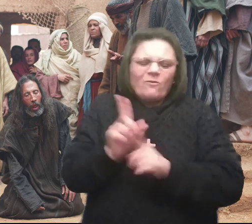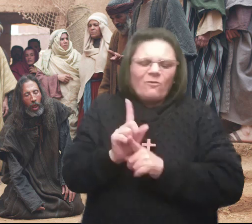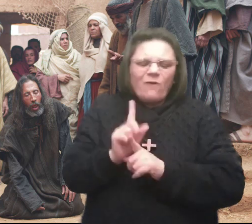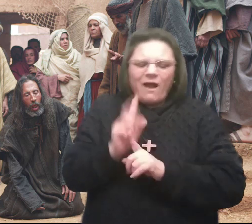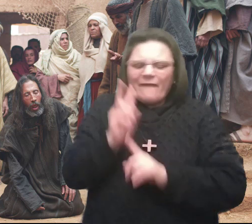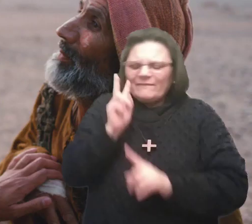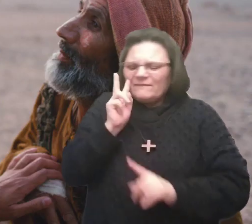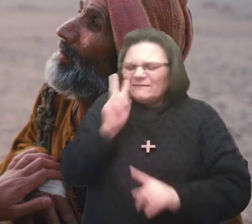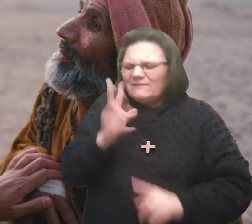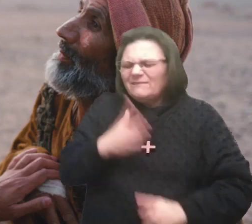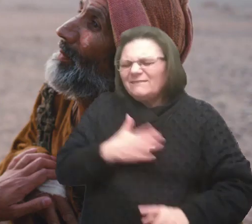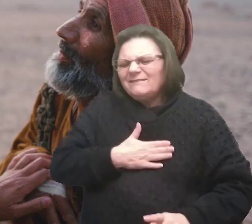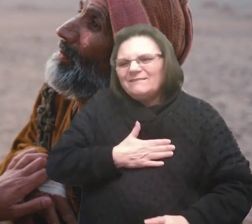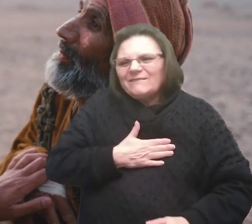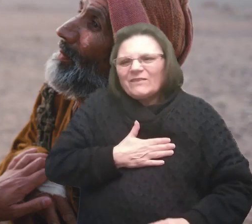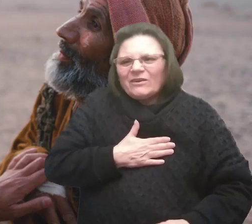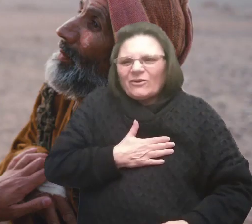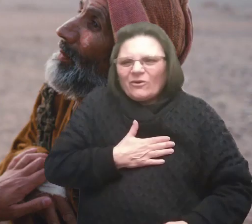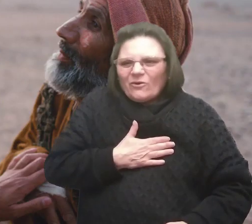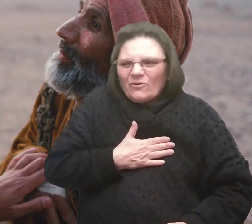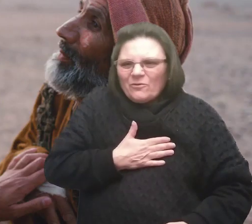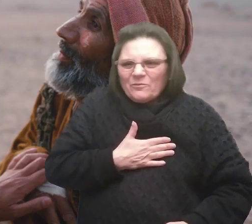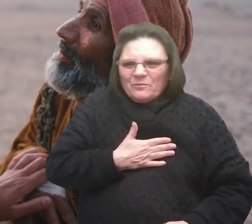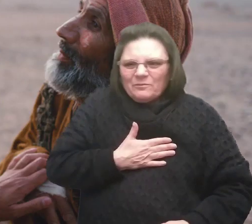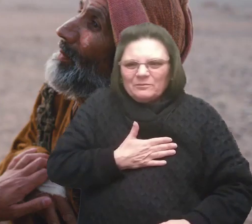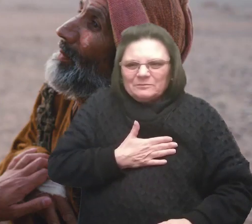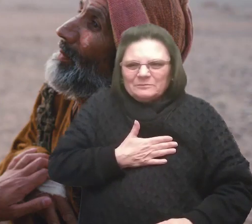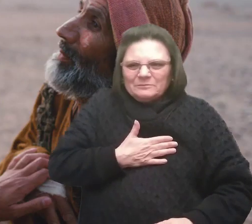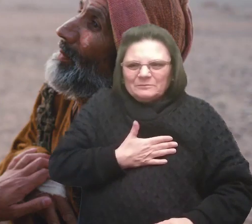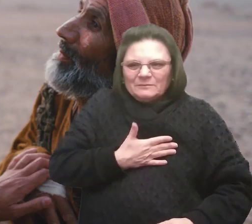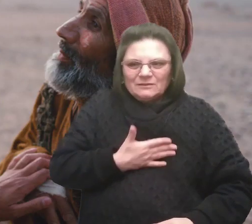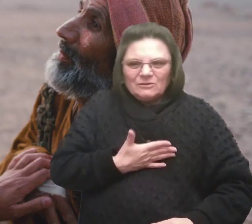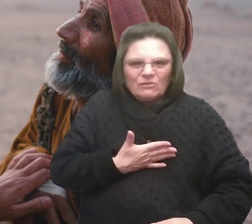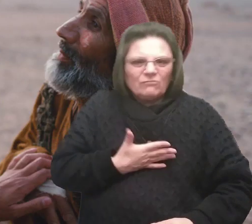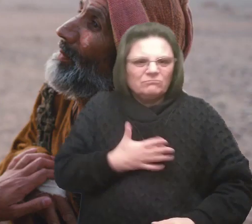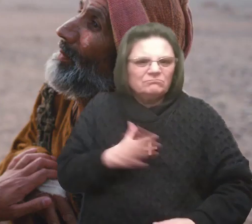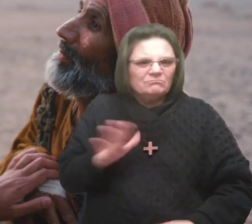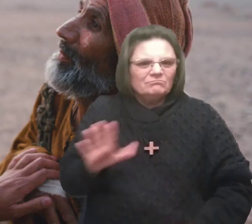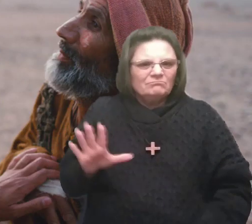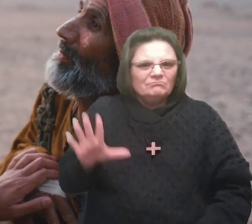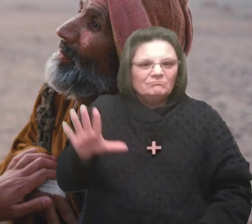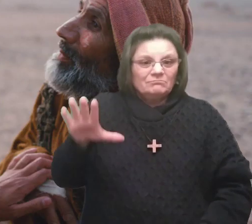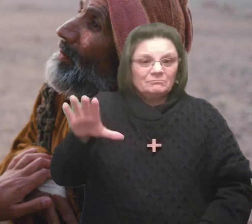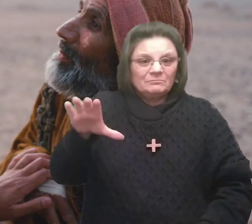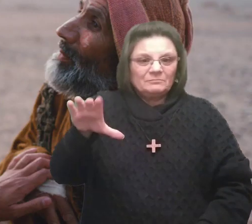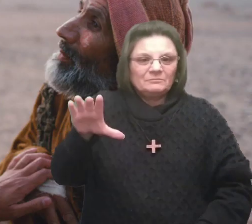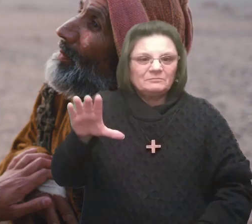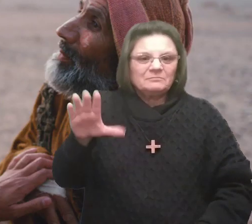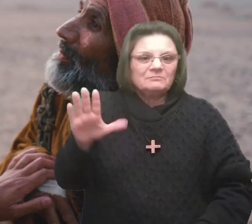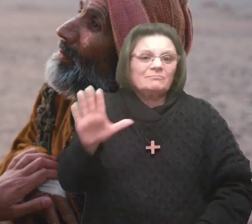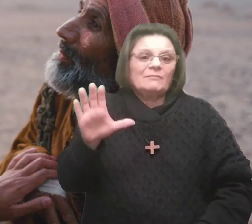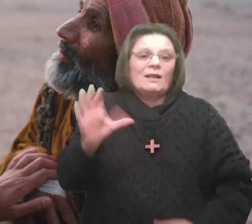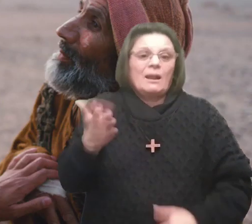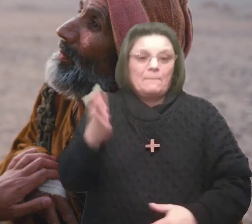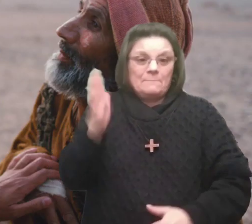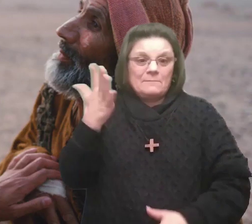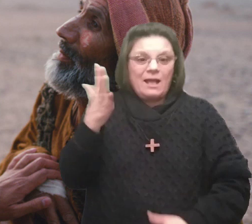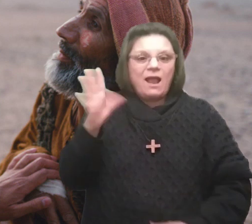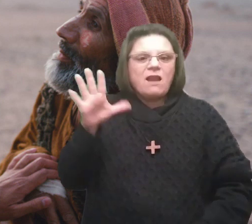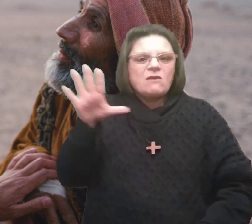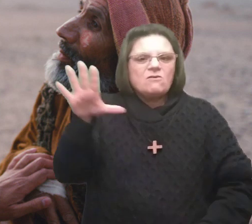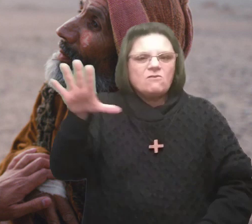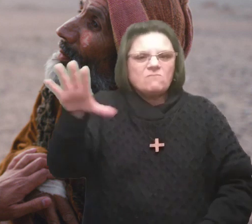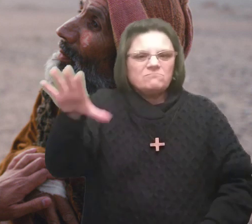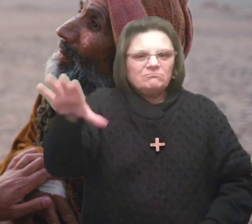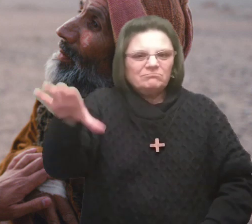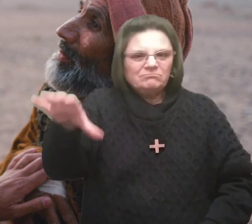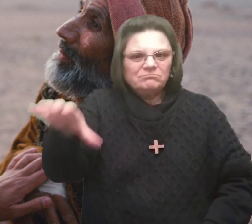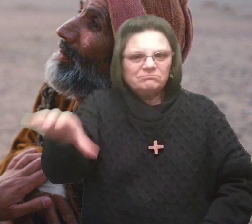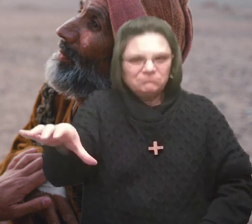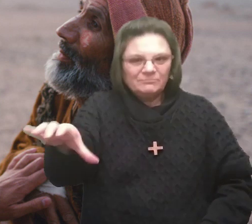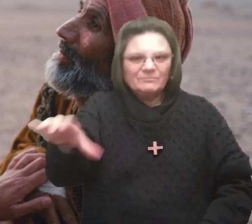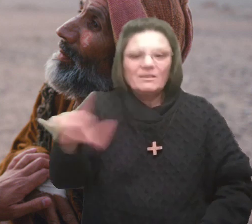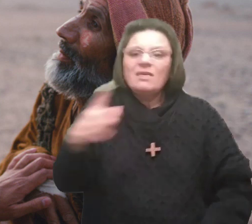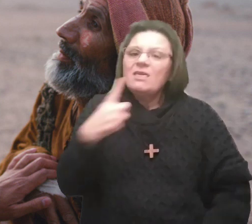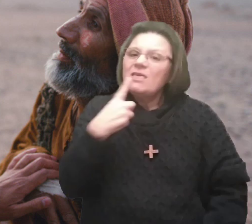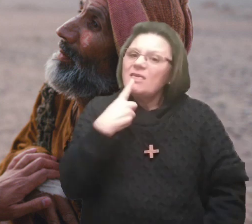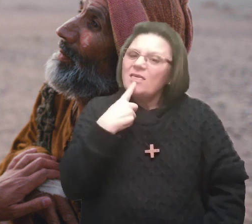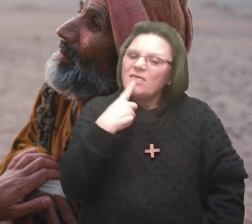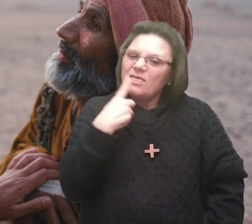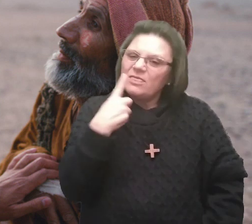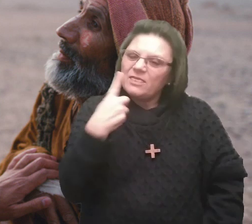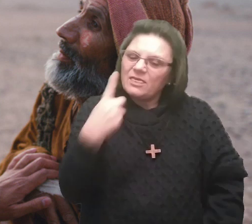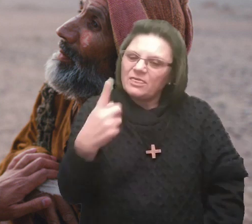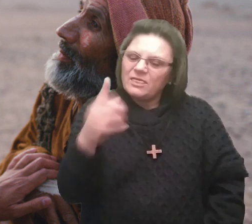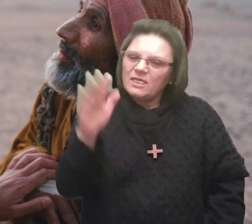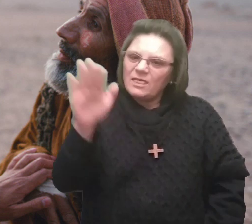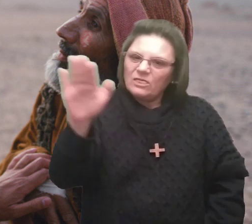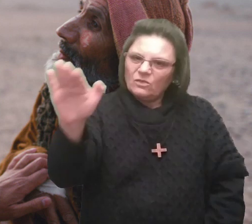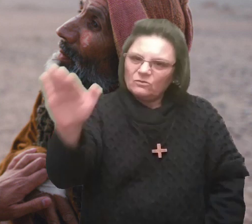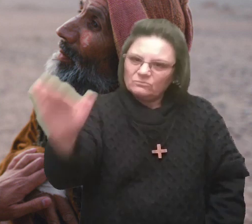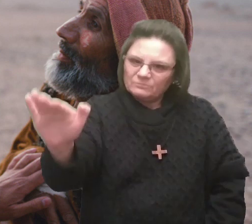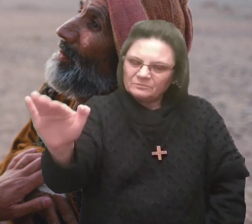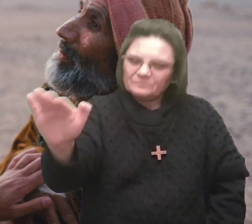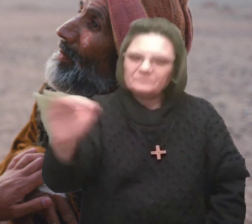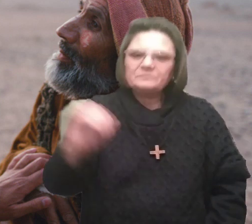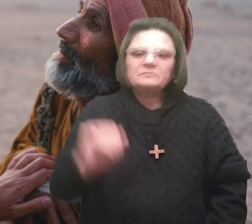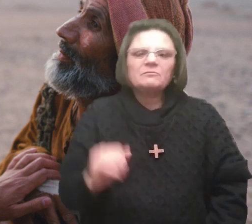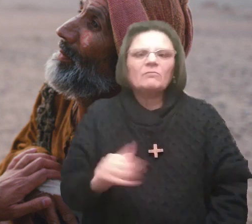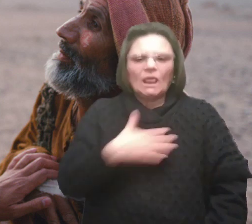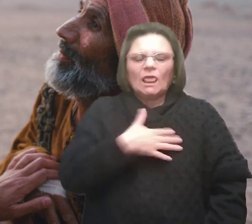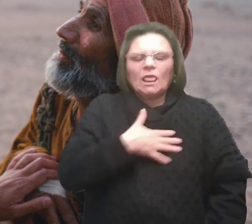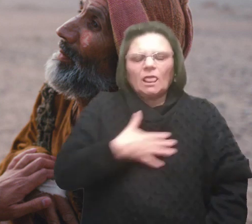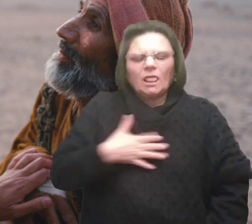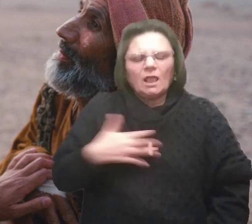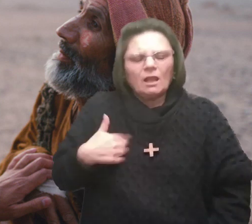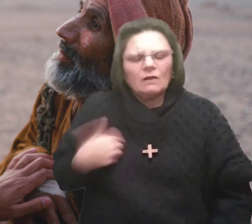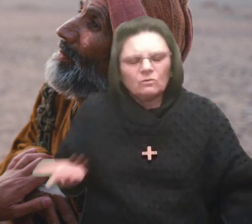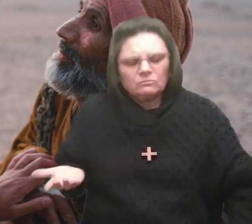Compadecido, extendió la mano y lo tocó diciendo: